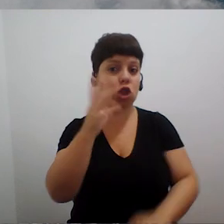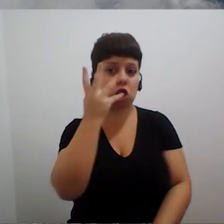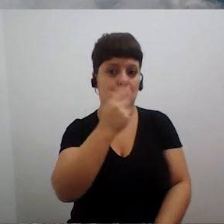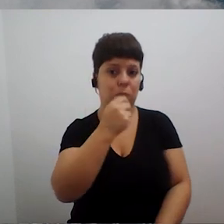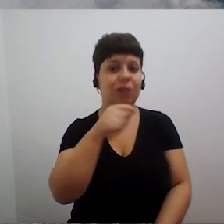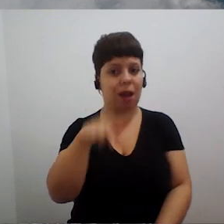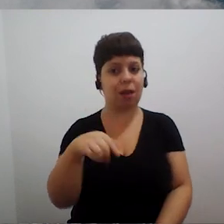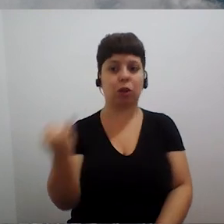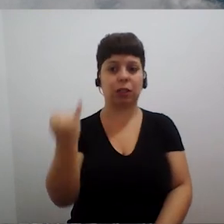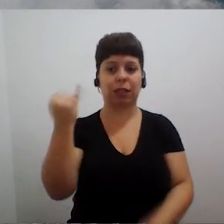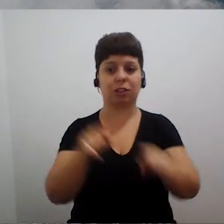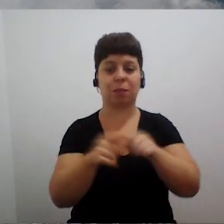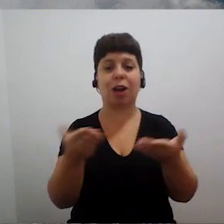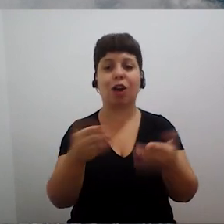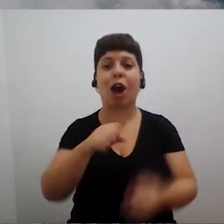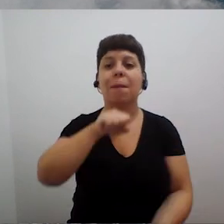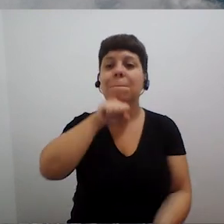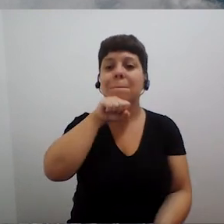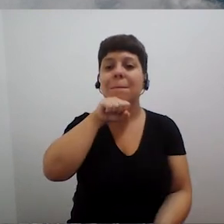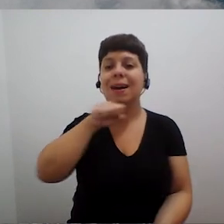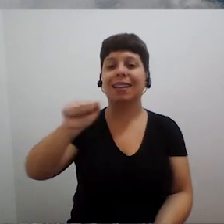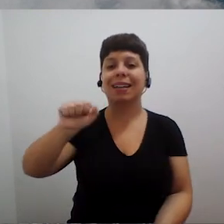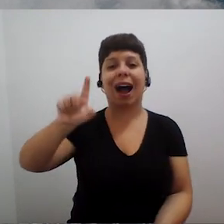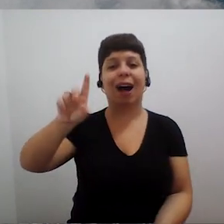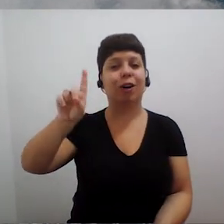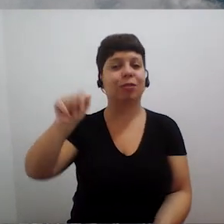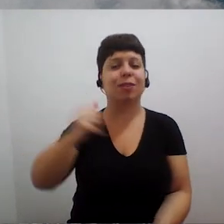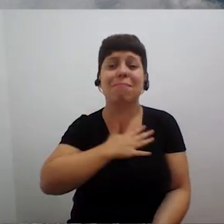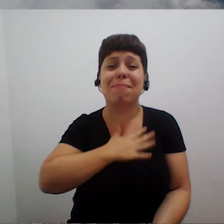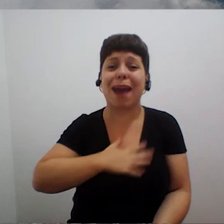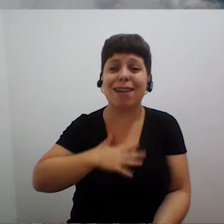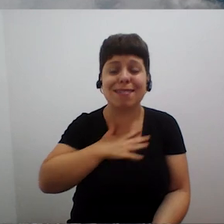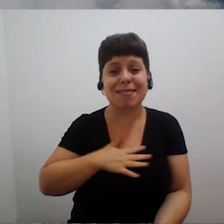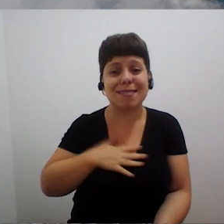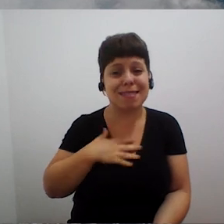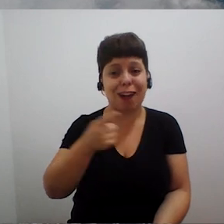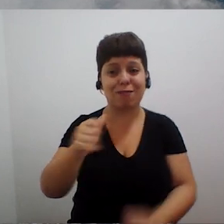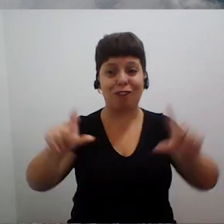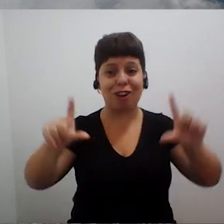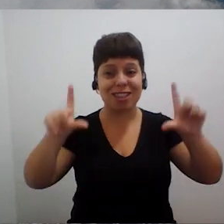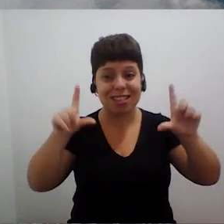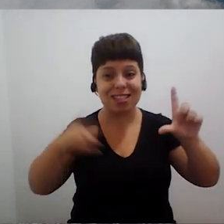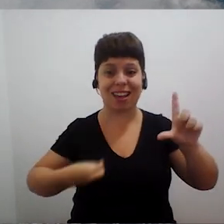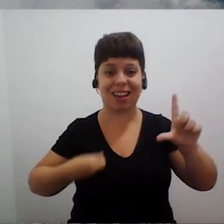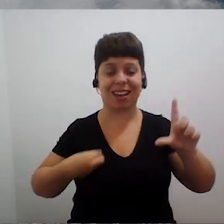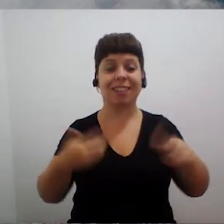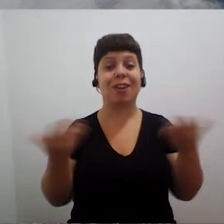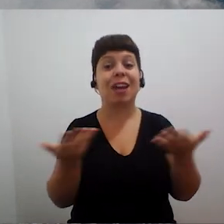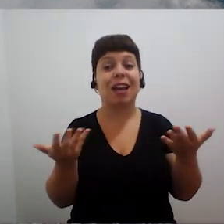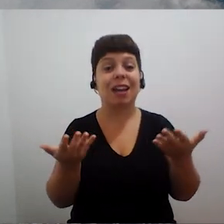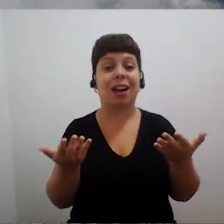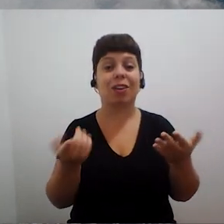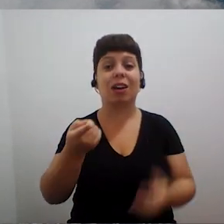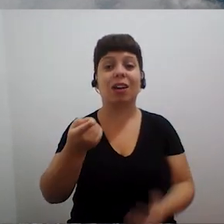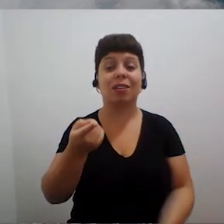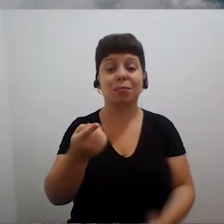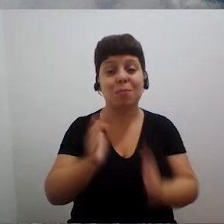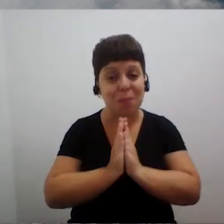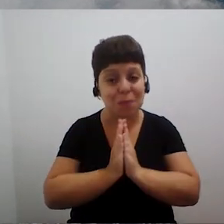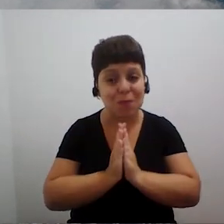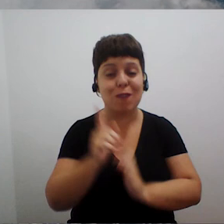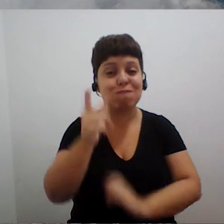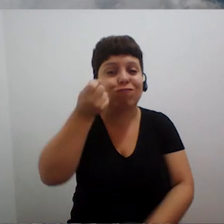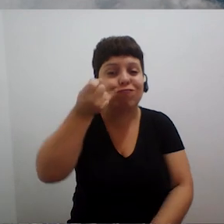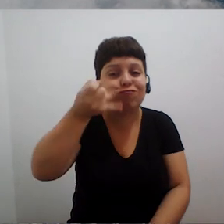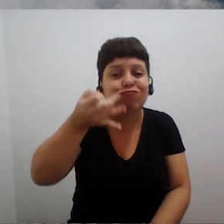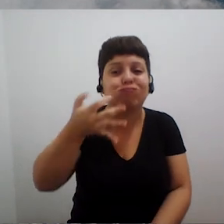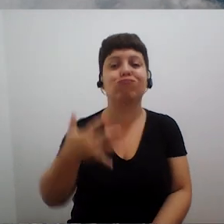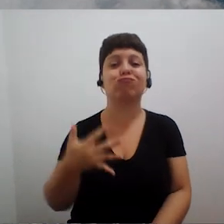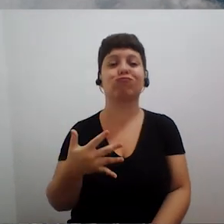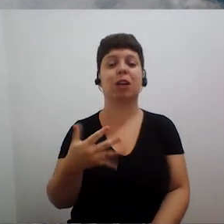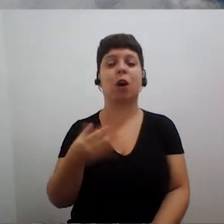Mãe Alda, prazer tê-la aqui conosco eu queria muito poder ouvir da senhora um pouco dessa reflexão